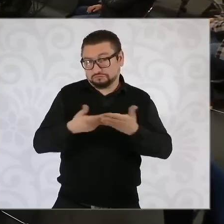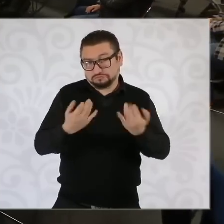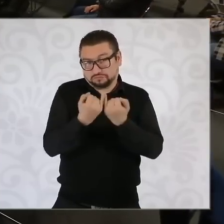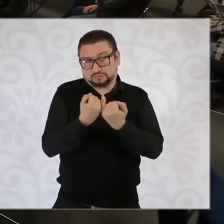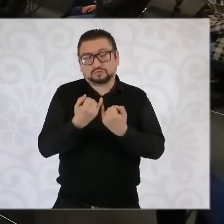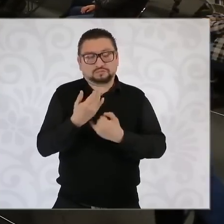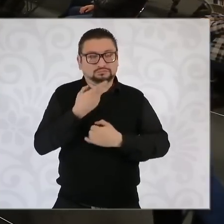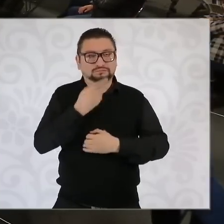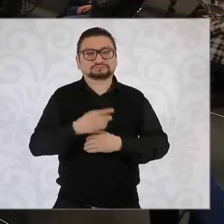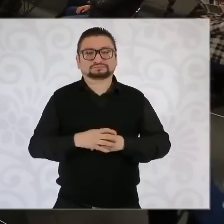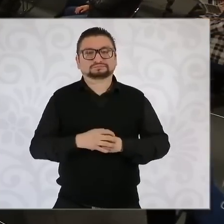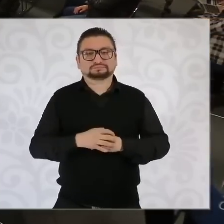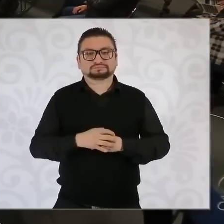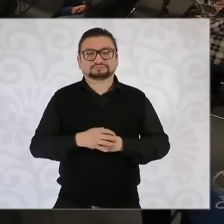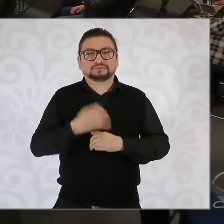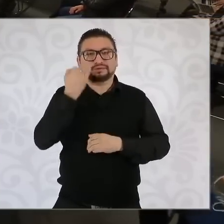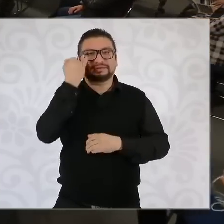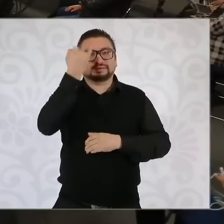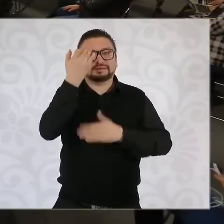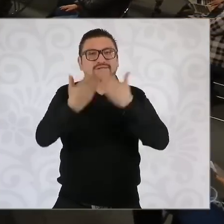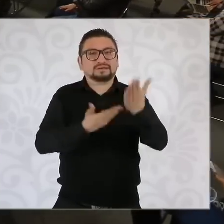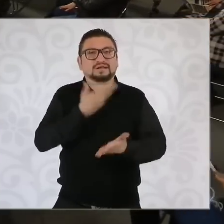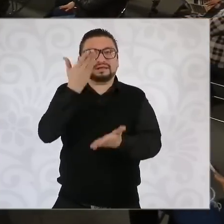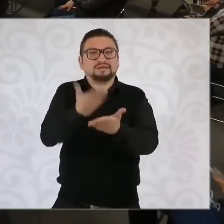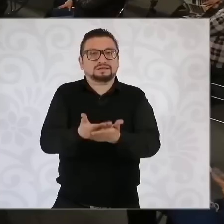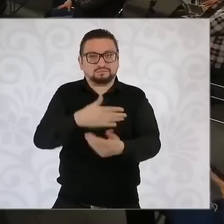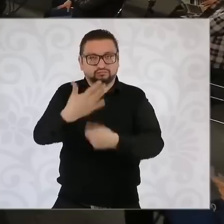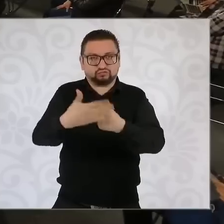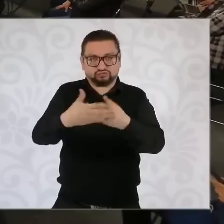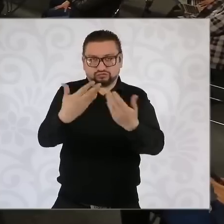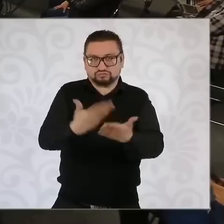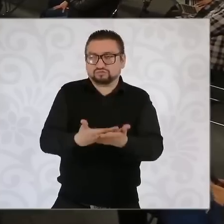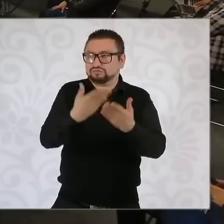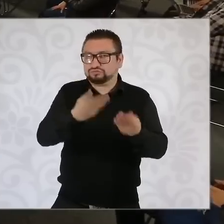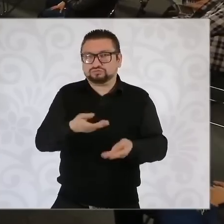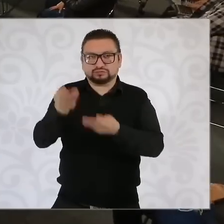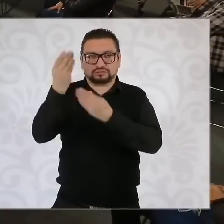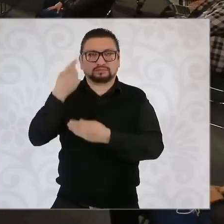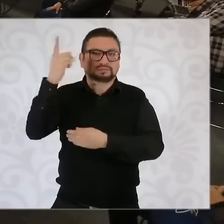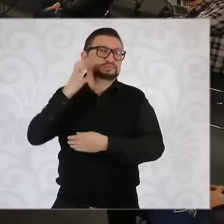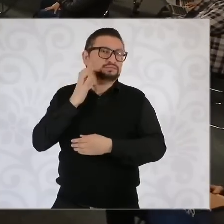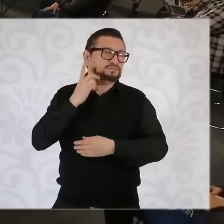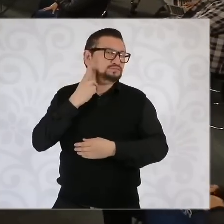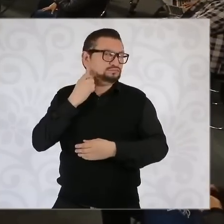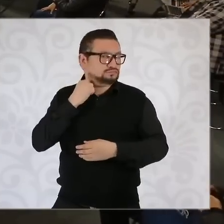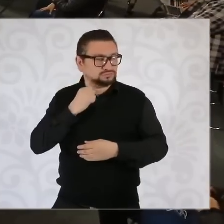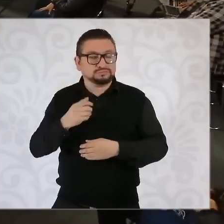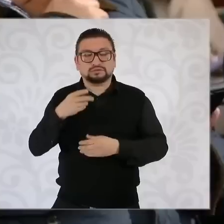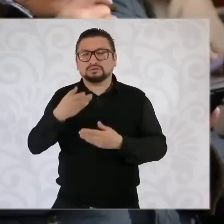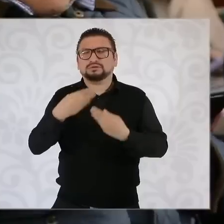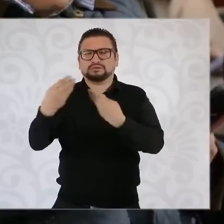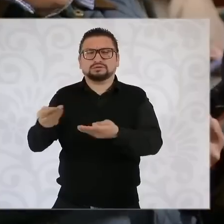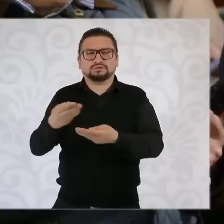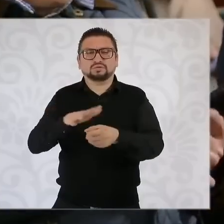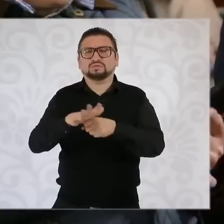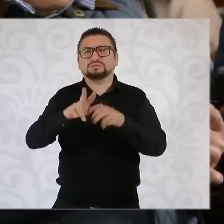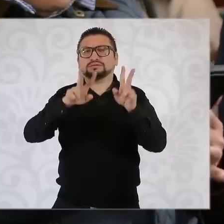de la iniciativa de ley que usted va a mandar ya al a la cámara con respecto a la eliminación de